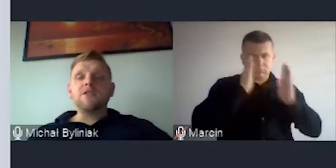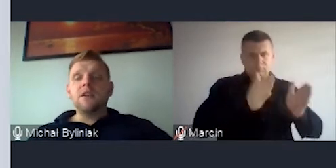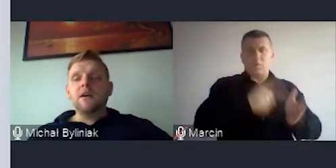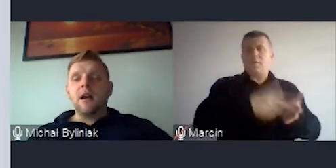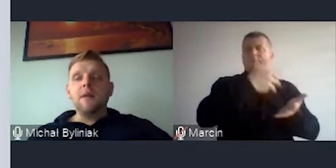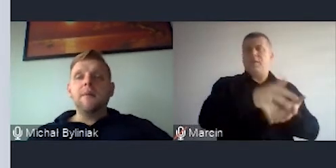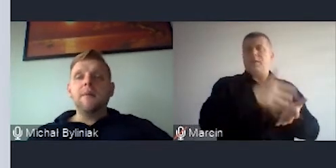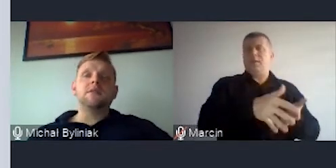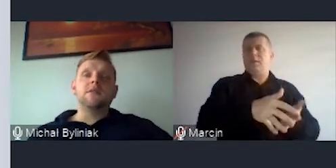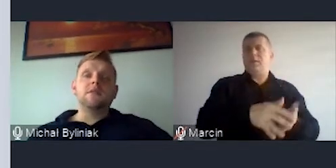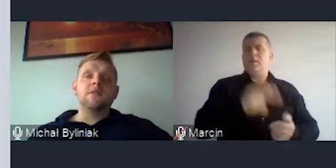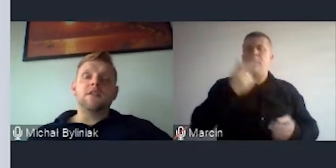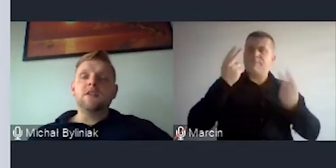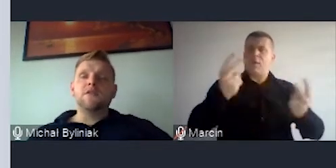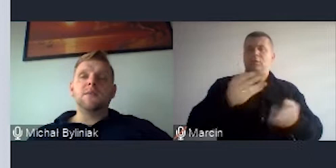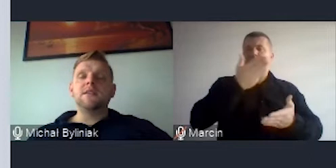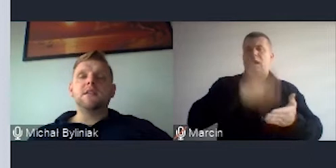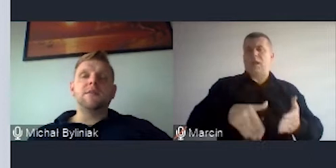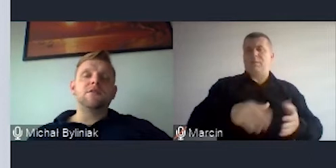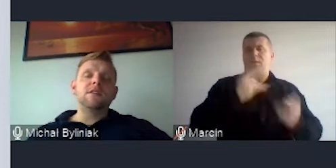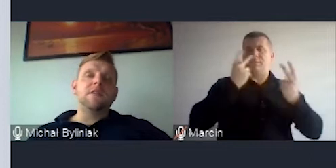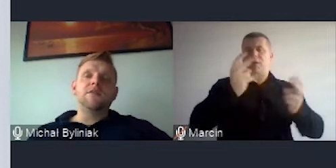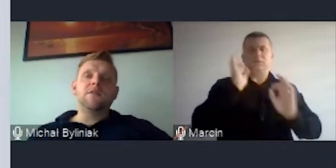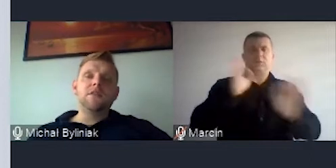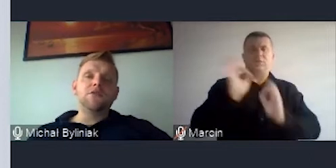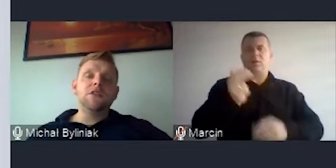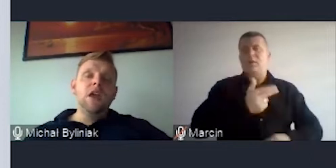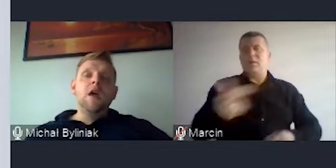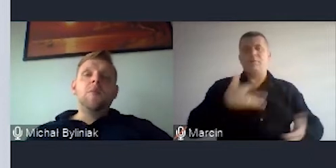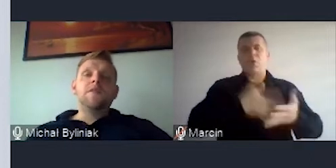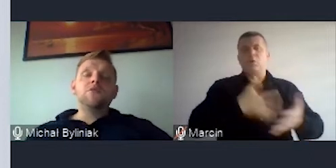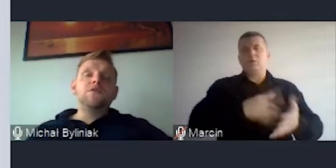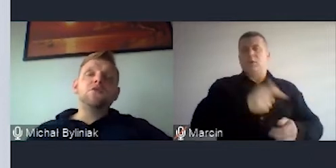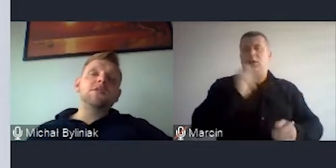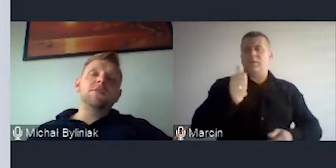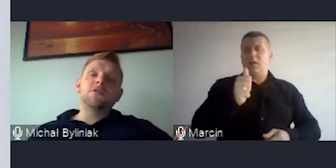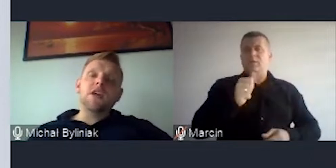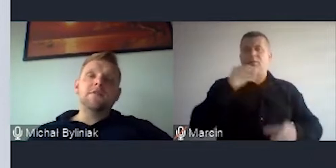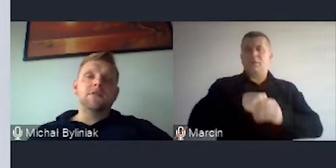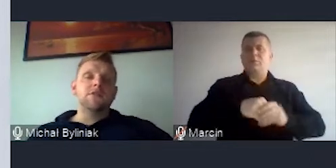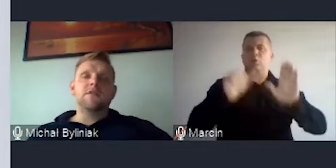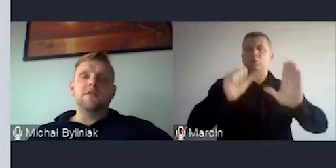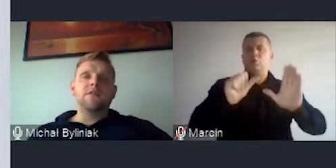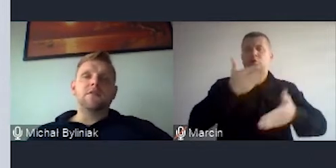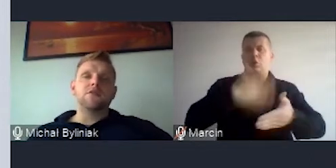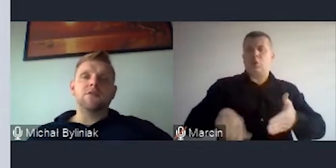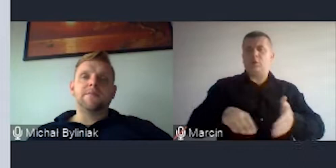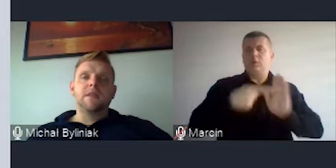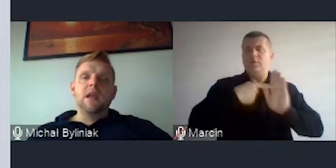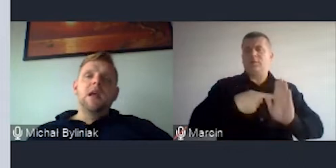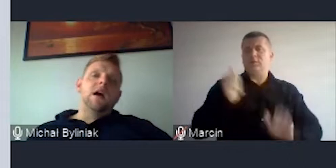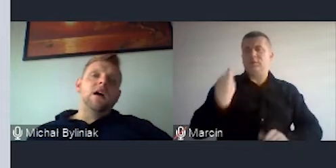Ważne elementy, ważne informacje na temat oceny i kwalifikowalności pojawiają się w 6. rozdziale wytycznych kwalifikowalności.